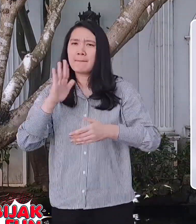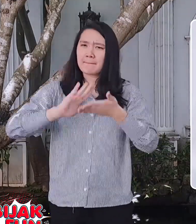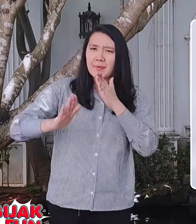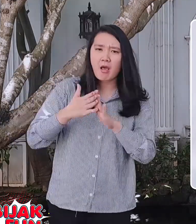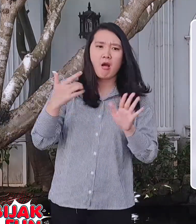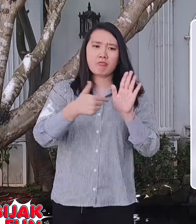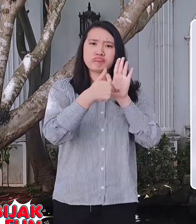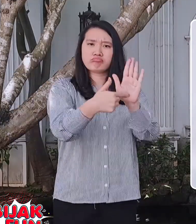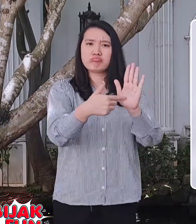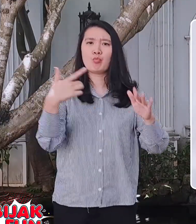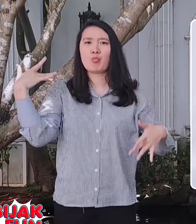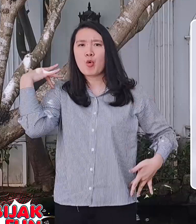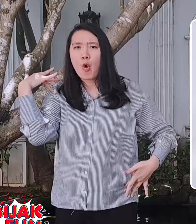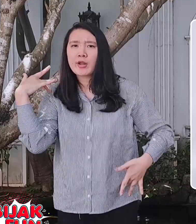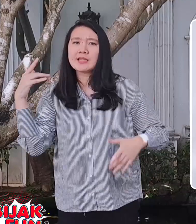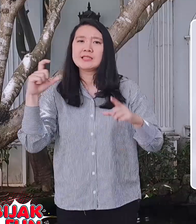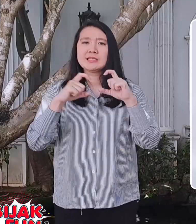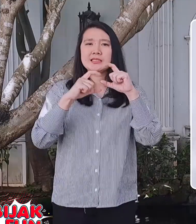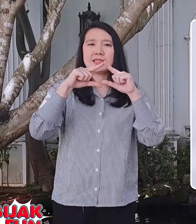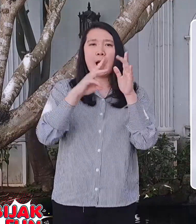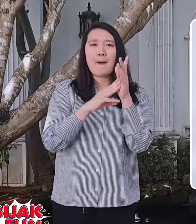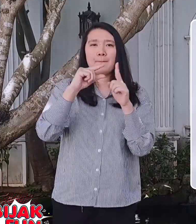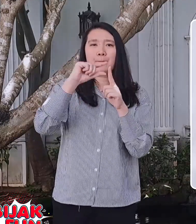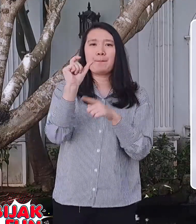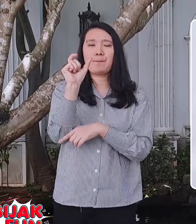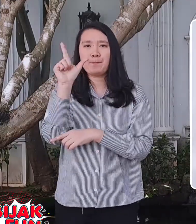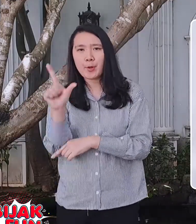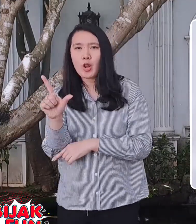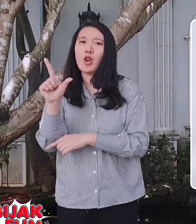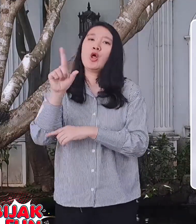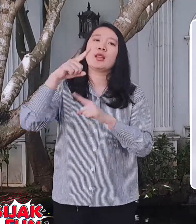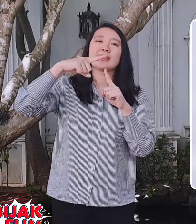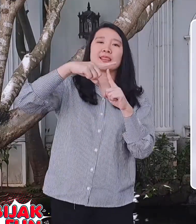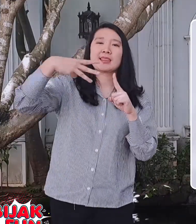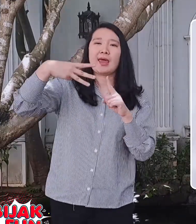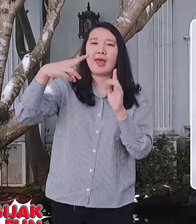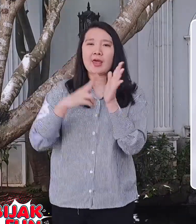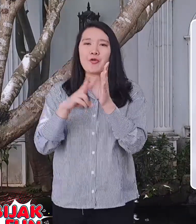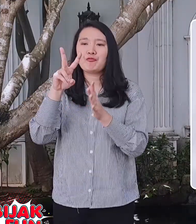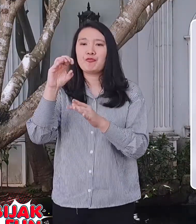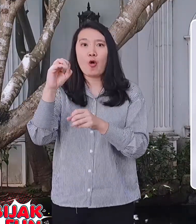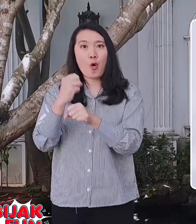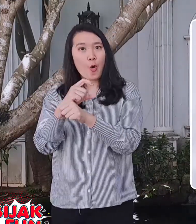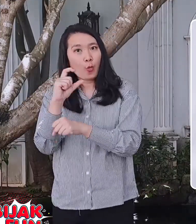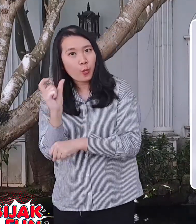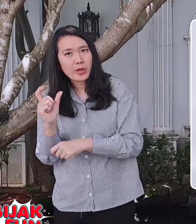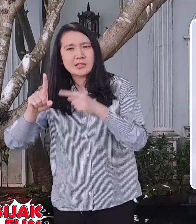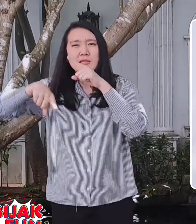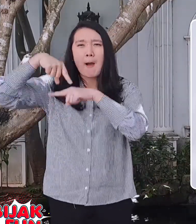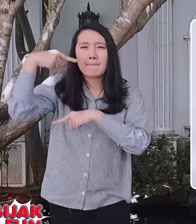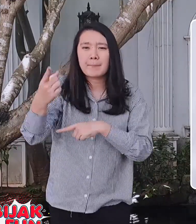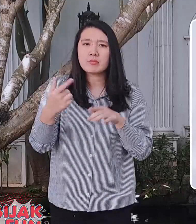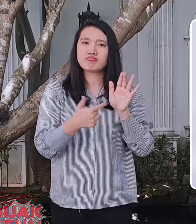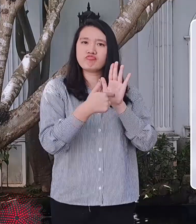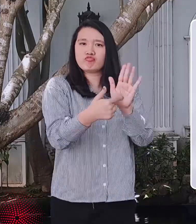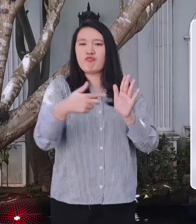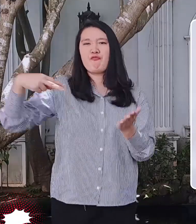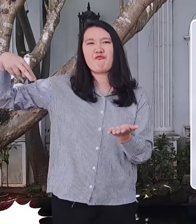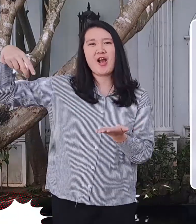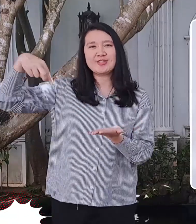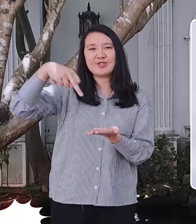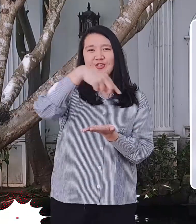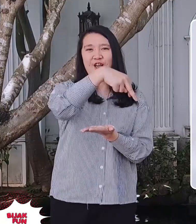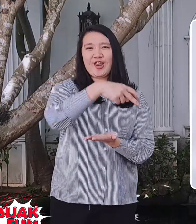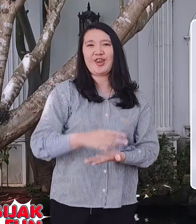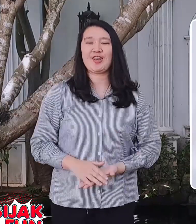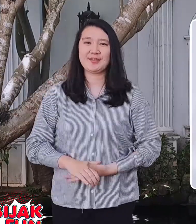pernah menjadi model sampul Teen Vogue sampai tampil di fashion show.